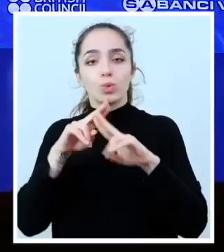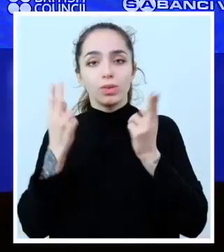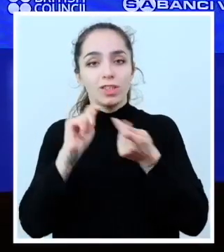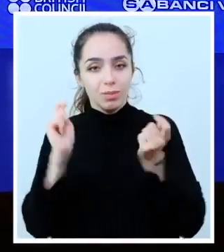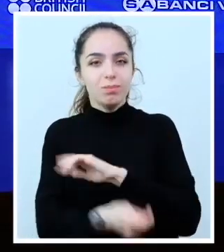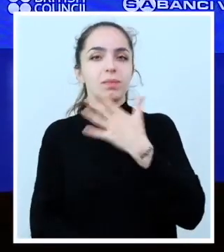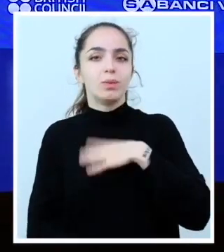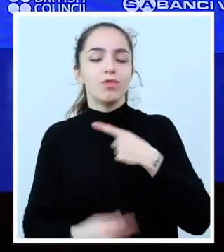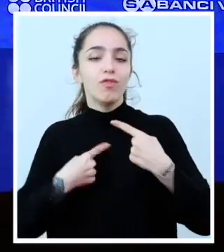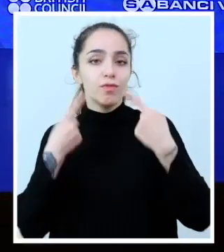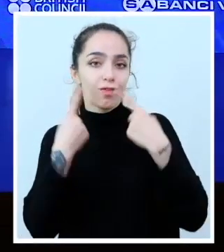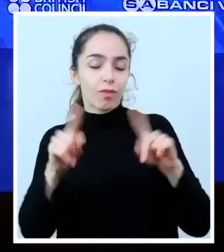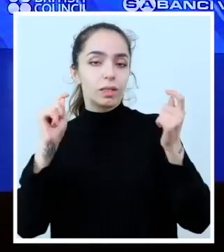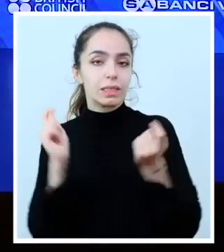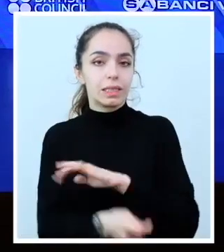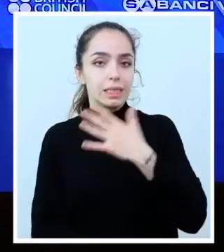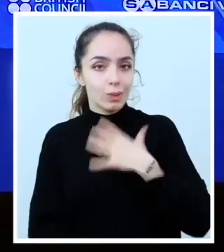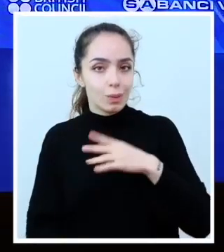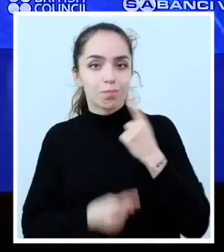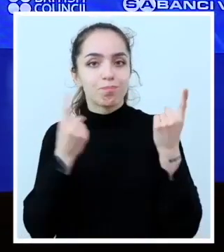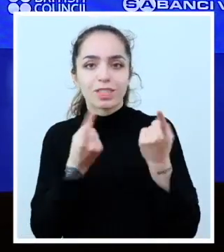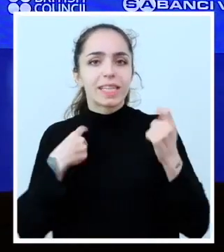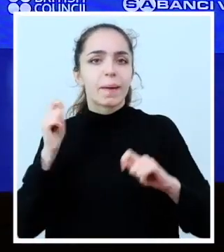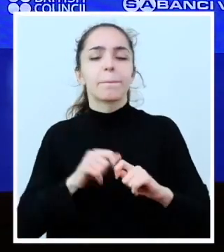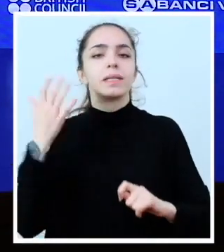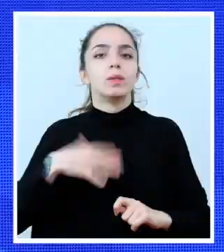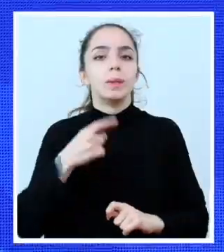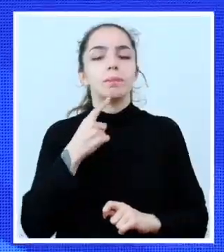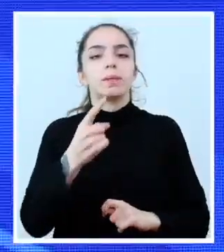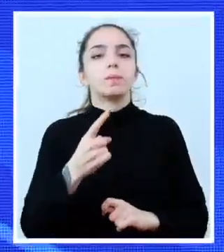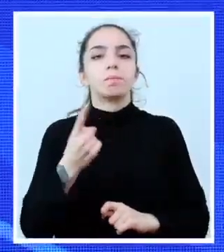Ben dünyayı değiştirmek istiyorum, fark yaratmak istiyorum... bir şeyler yapmak istiyorum diye.